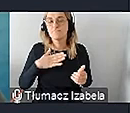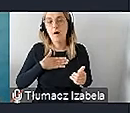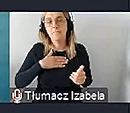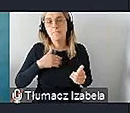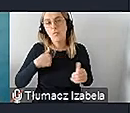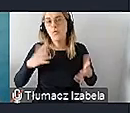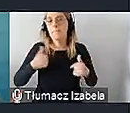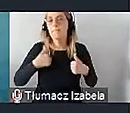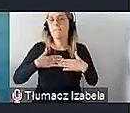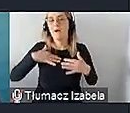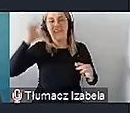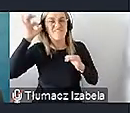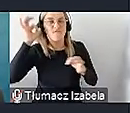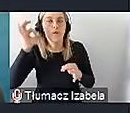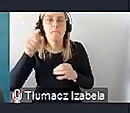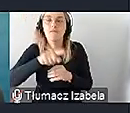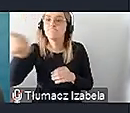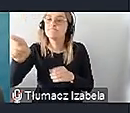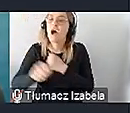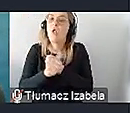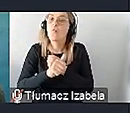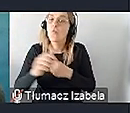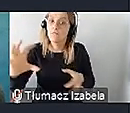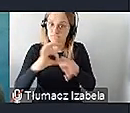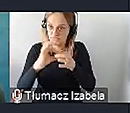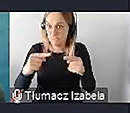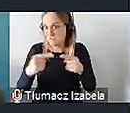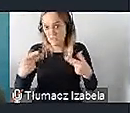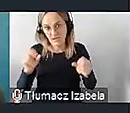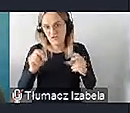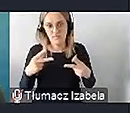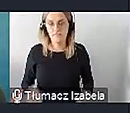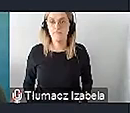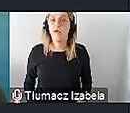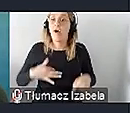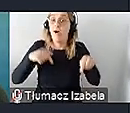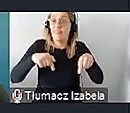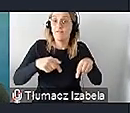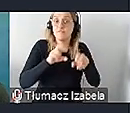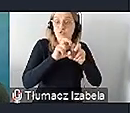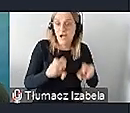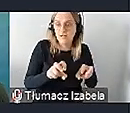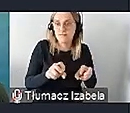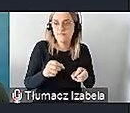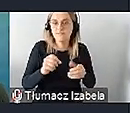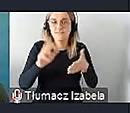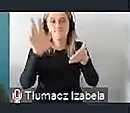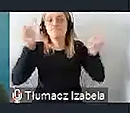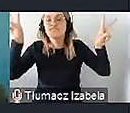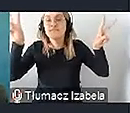jak się państwo w tych argumentach odnajdują. Ja w tym czasie jeszcze przeczytam państwu taki cytat